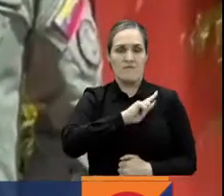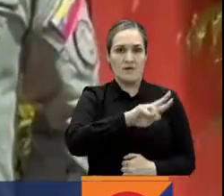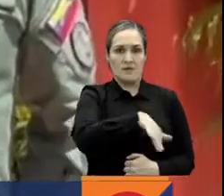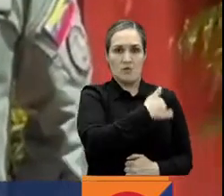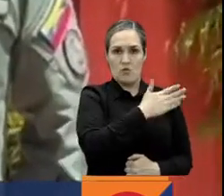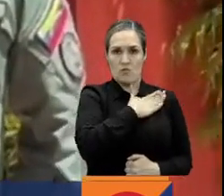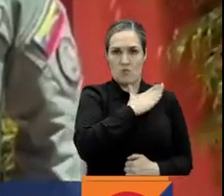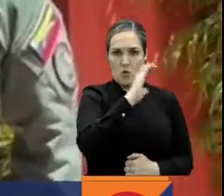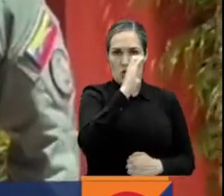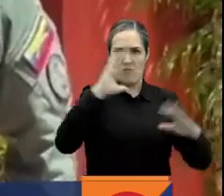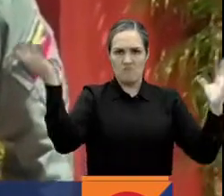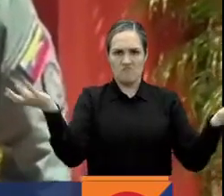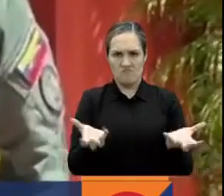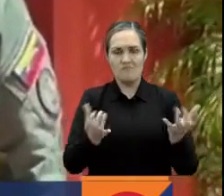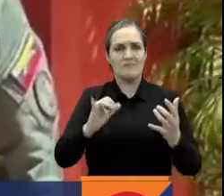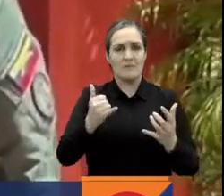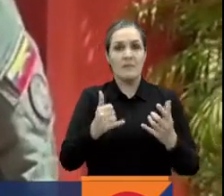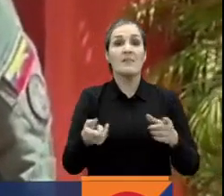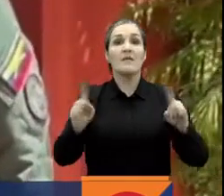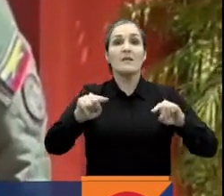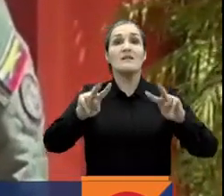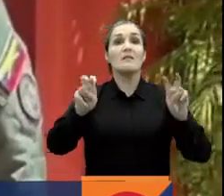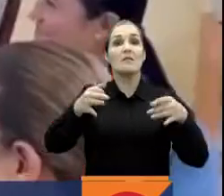PO ENTRVIVIVIVIVIVIVIVICE MINISTERIOS